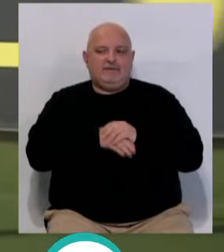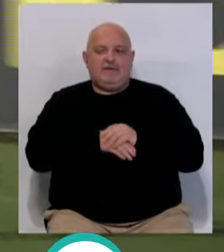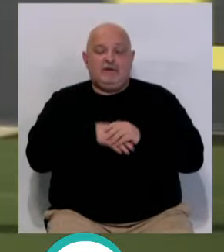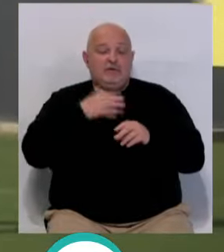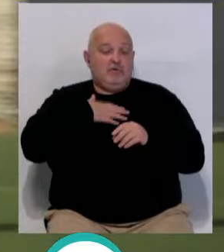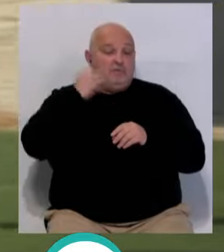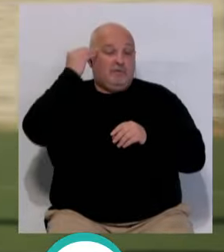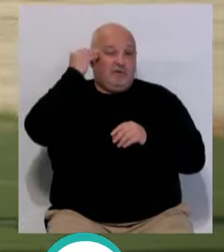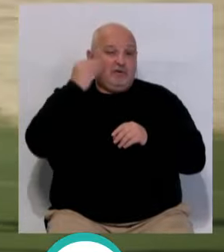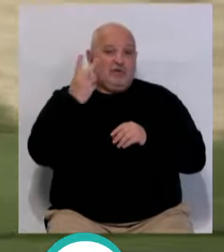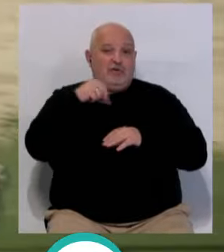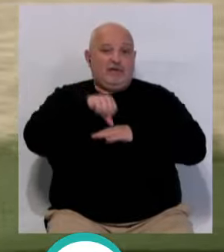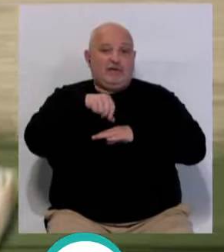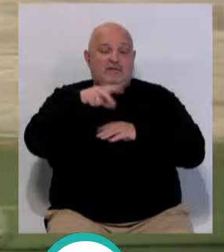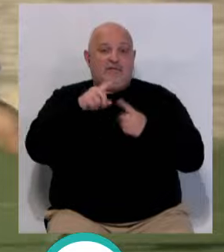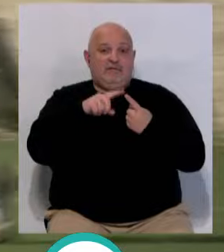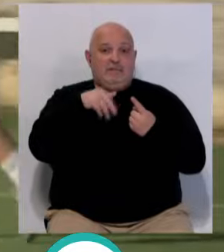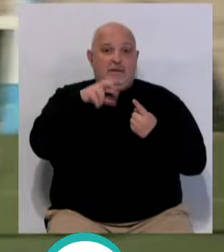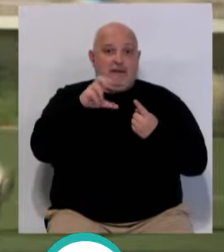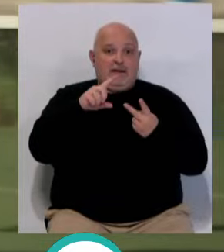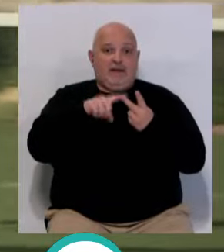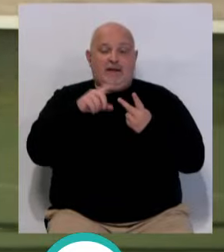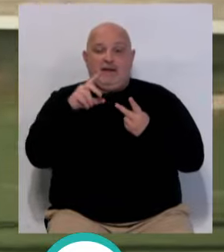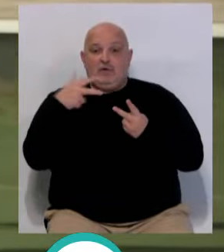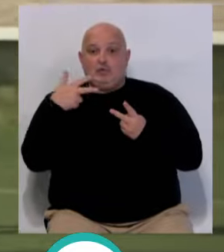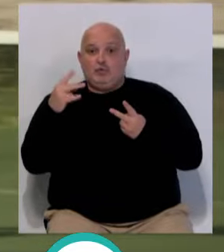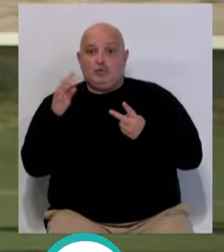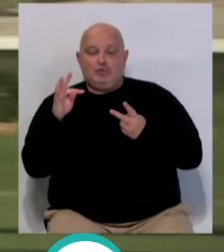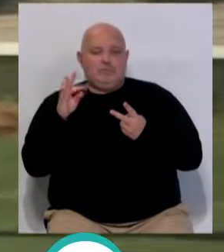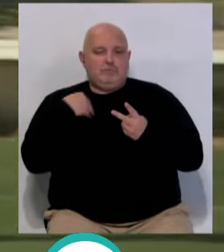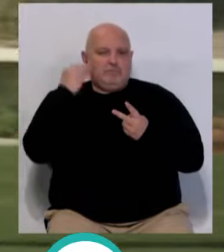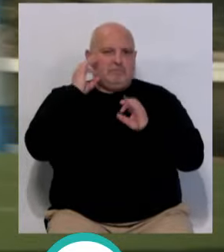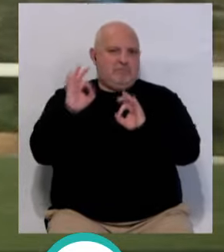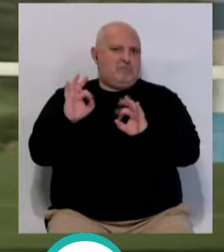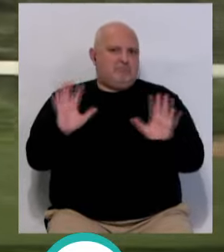que s tenemos dos centrales de garantía para afrontar lo que nos queda no y tocarlo ahí pues